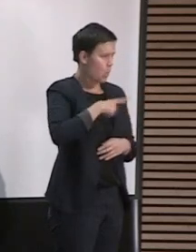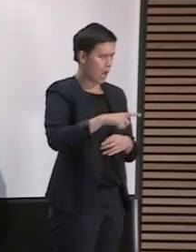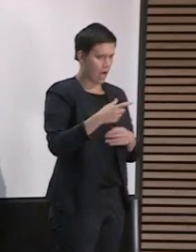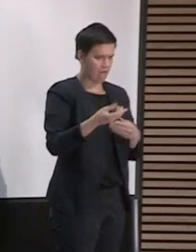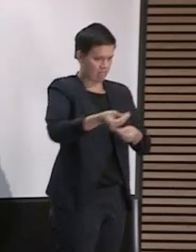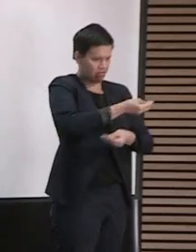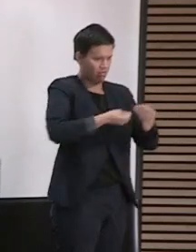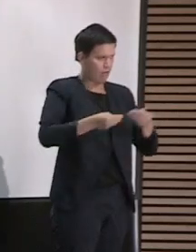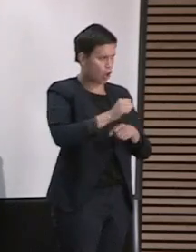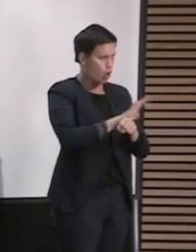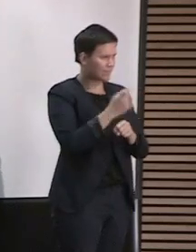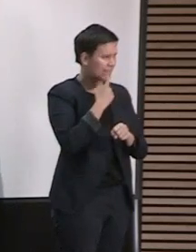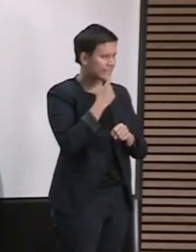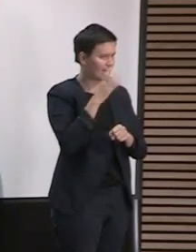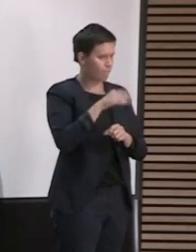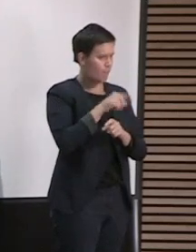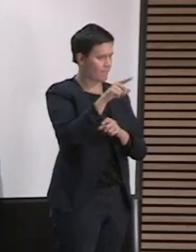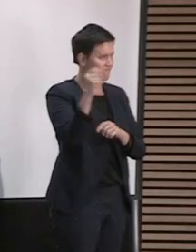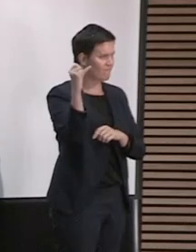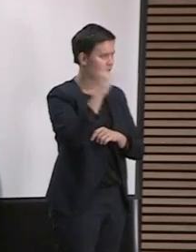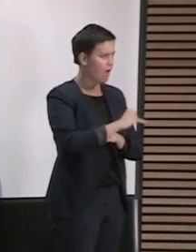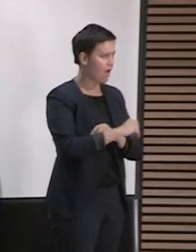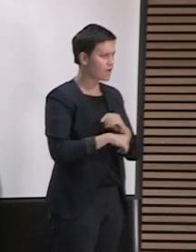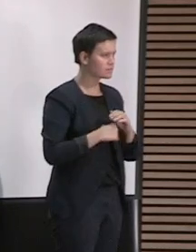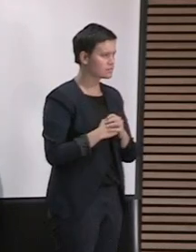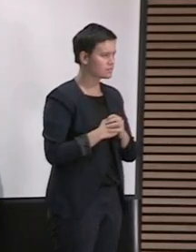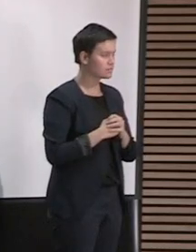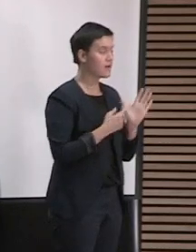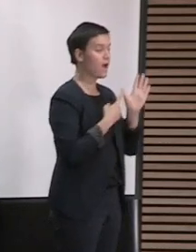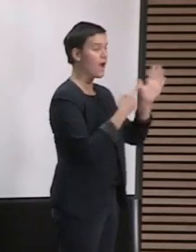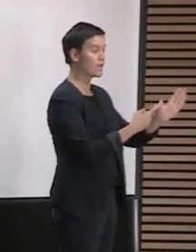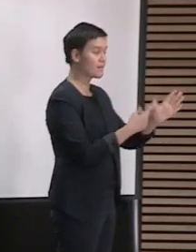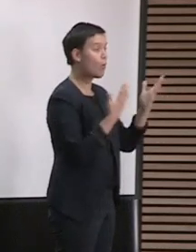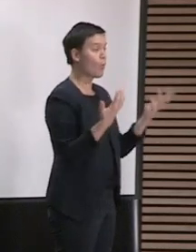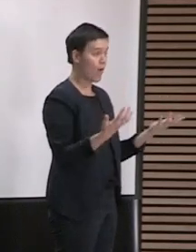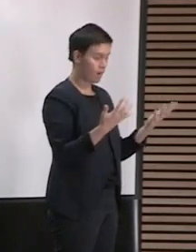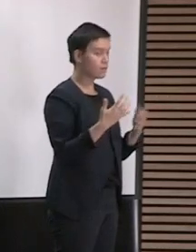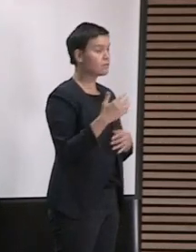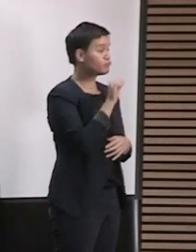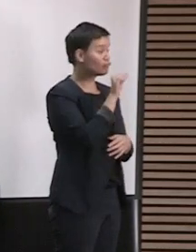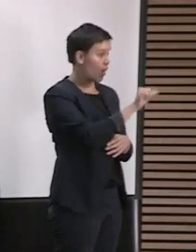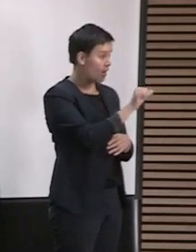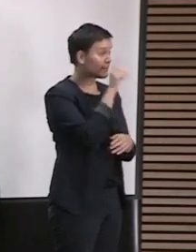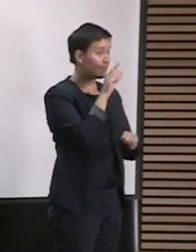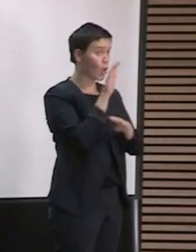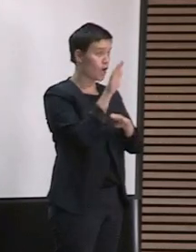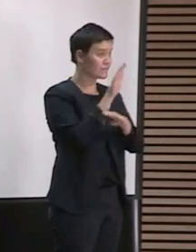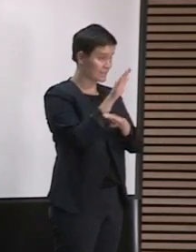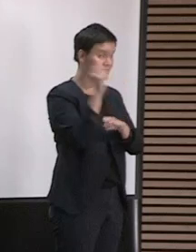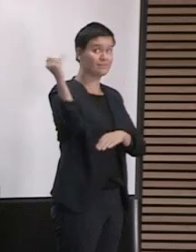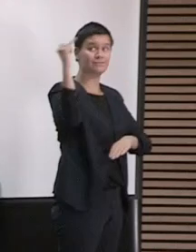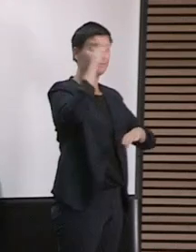tera? GRANT